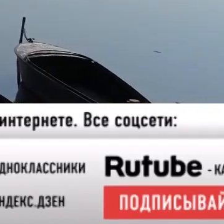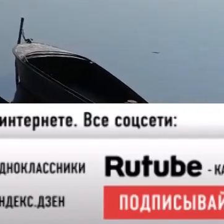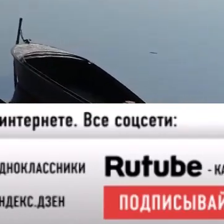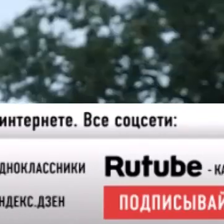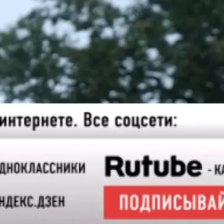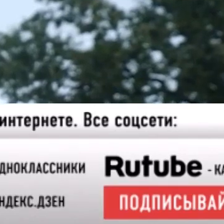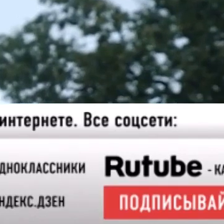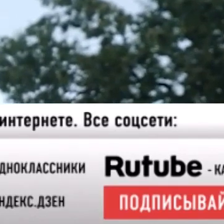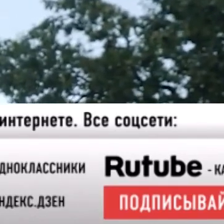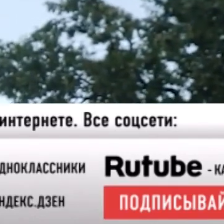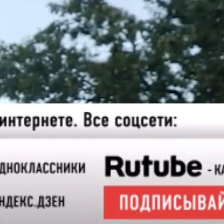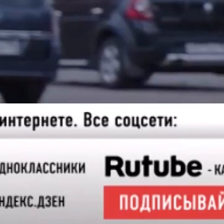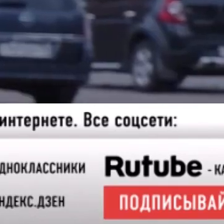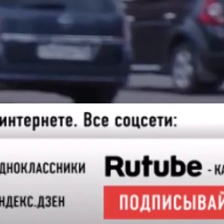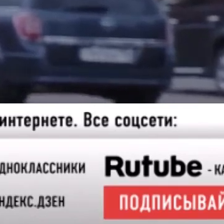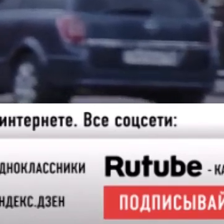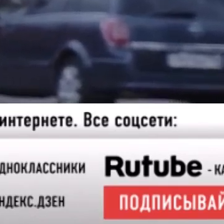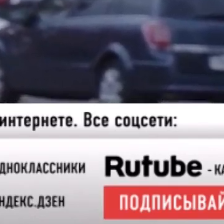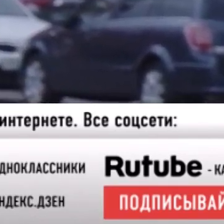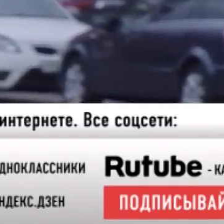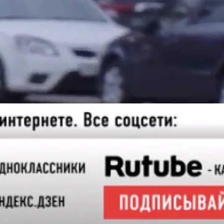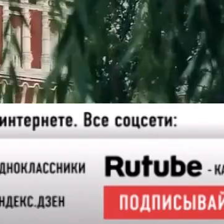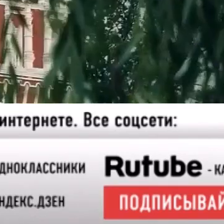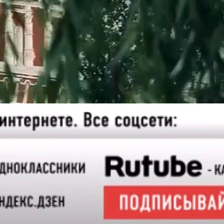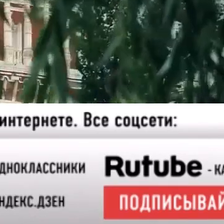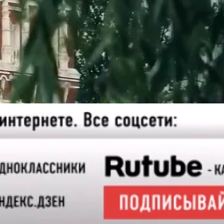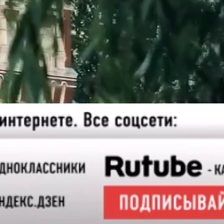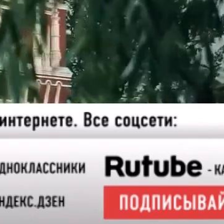паломничество ищет только началось у меня уже душа переполнена радостью